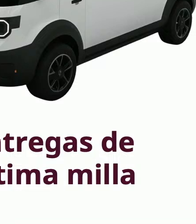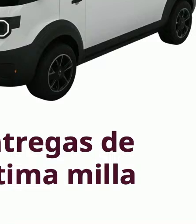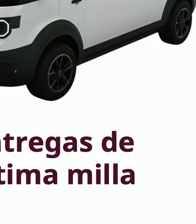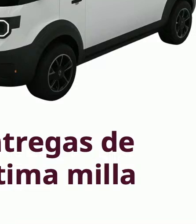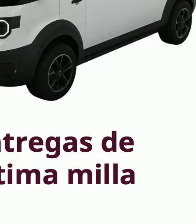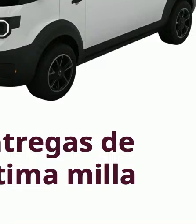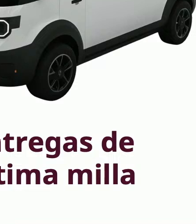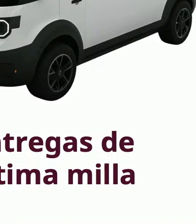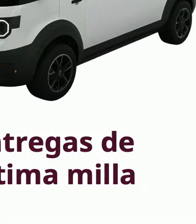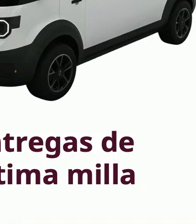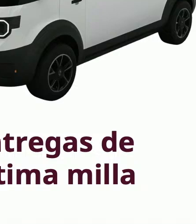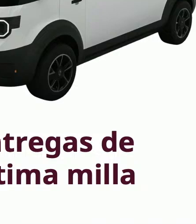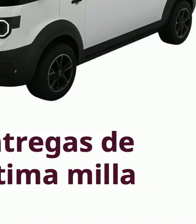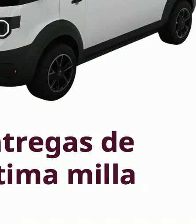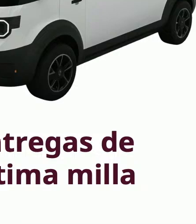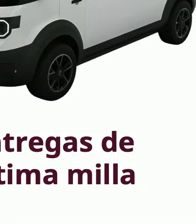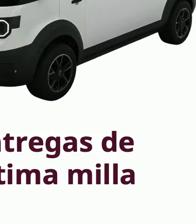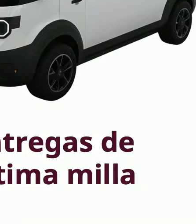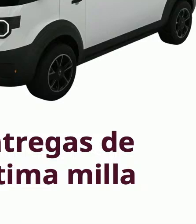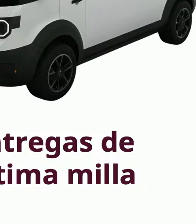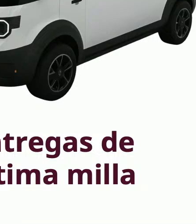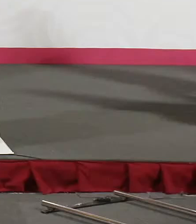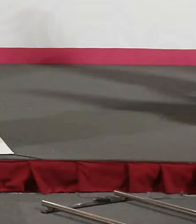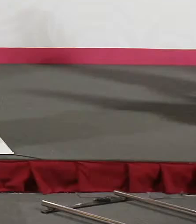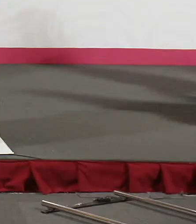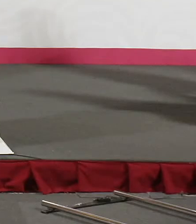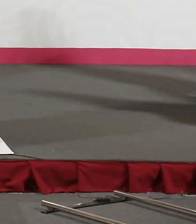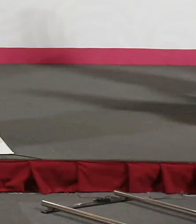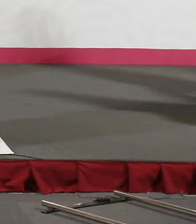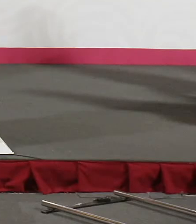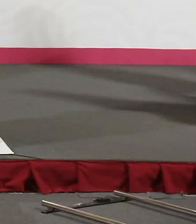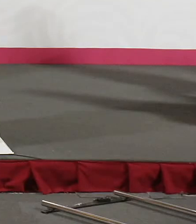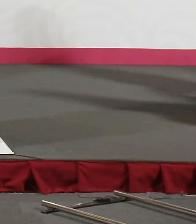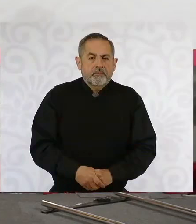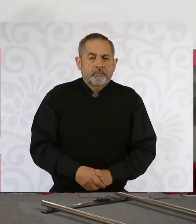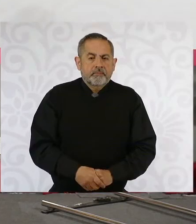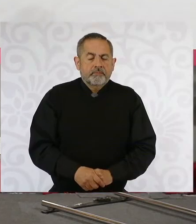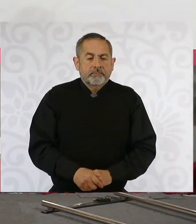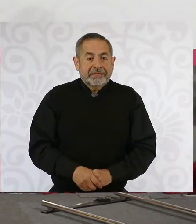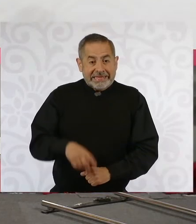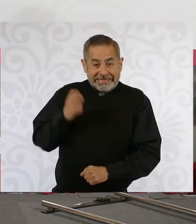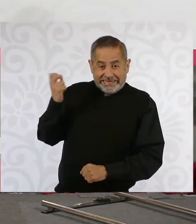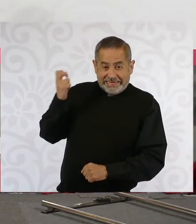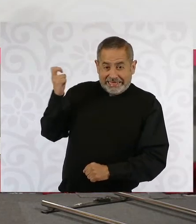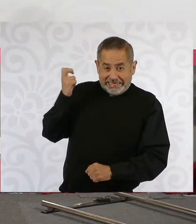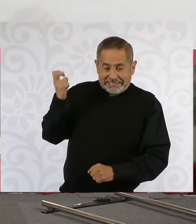versatilidad lo hizo un elemento muy importante de la vida cotidiana de muchos mexicanos como